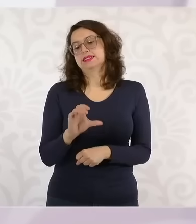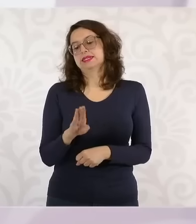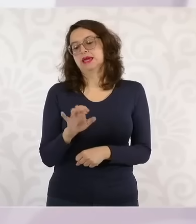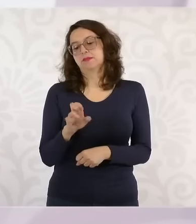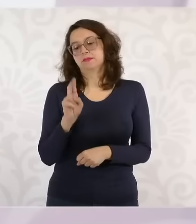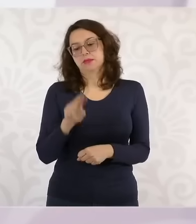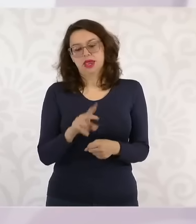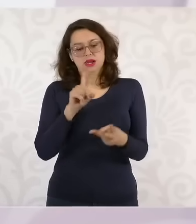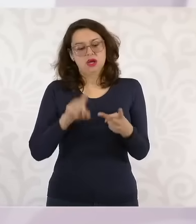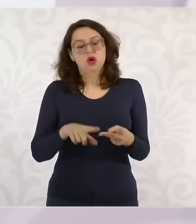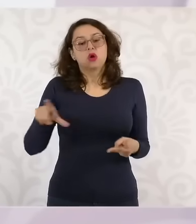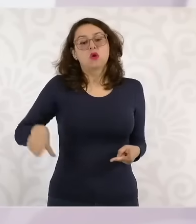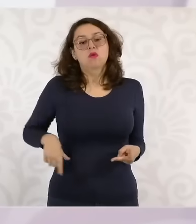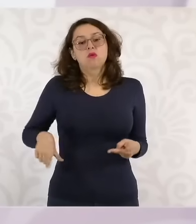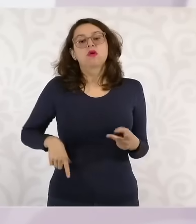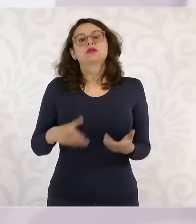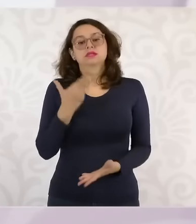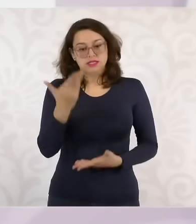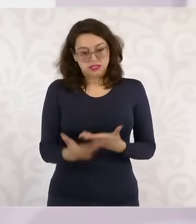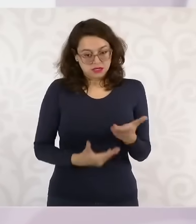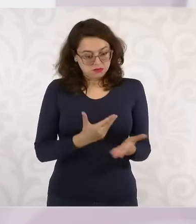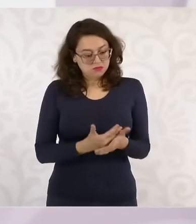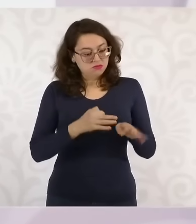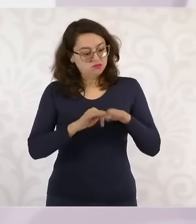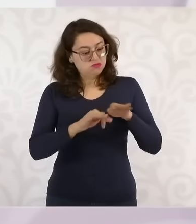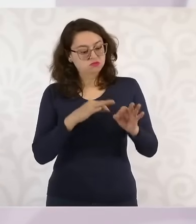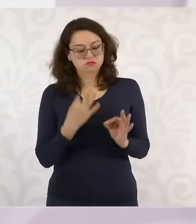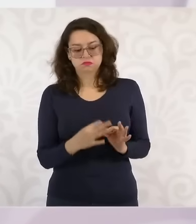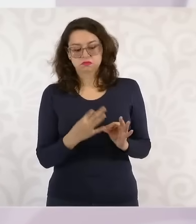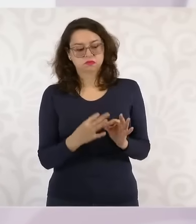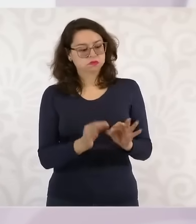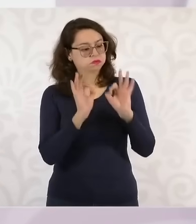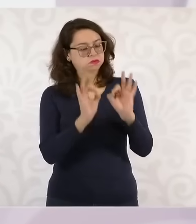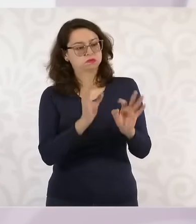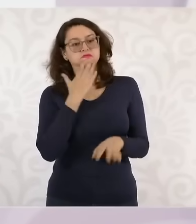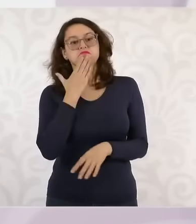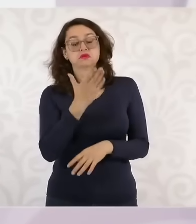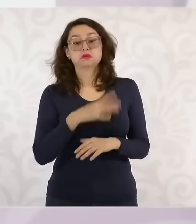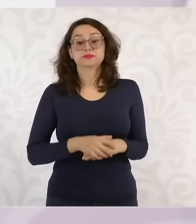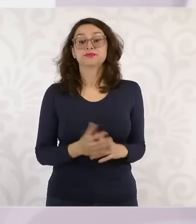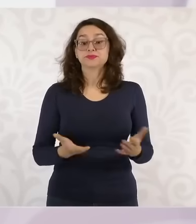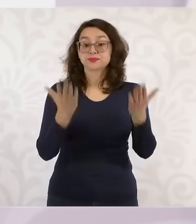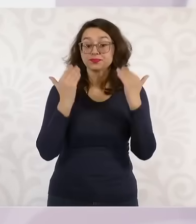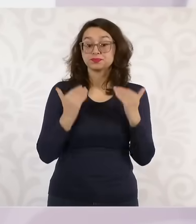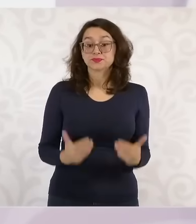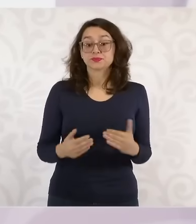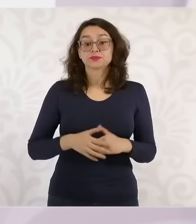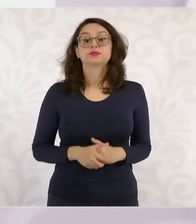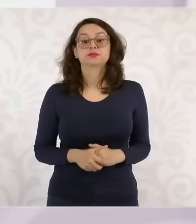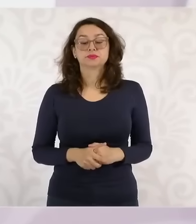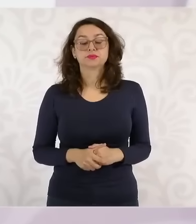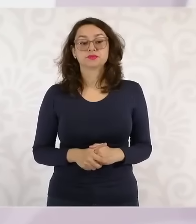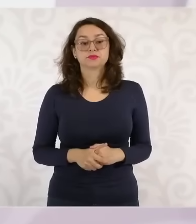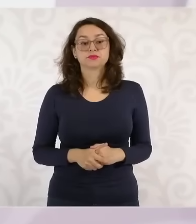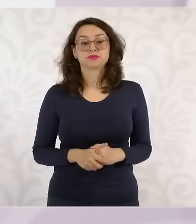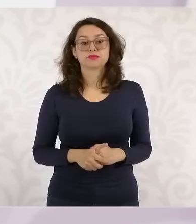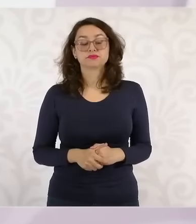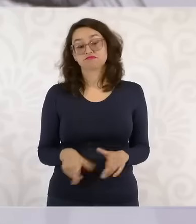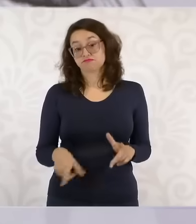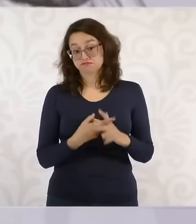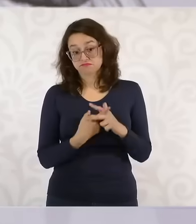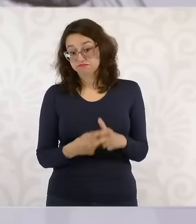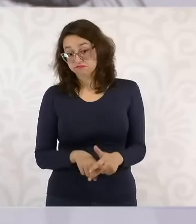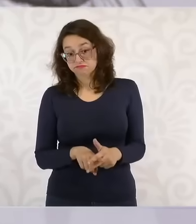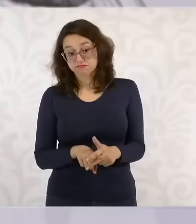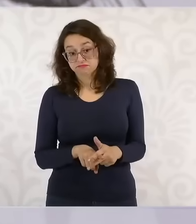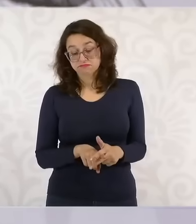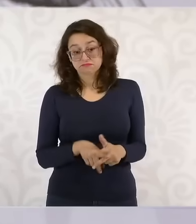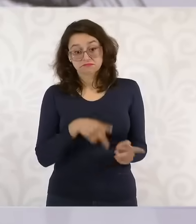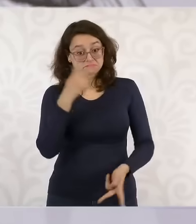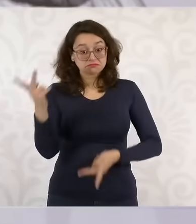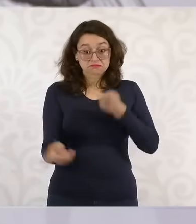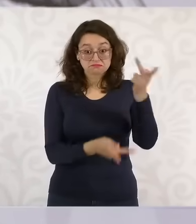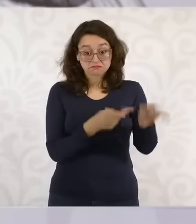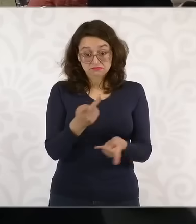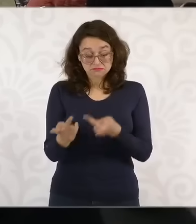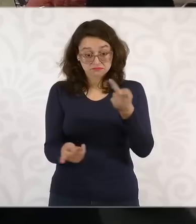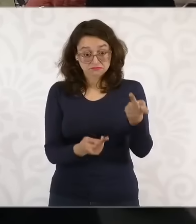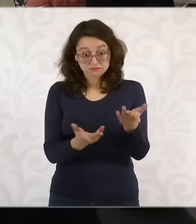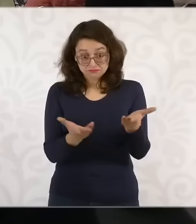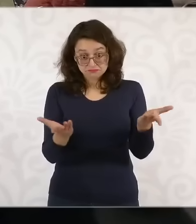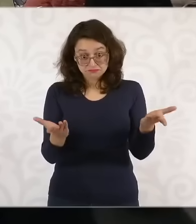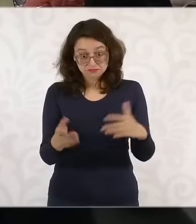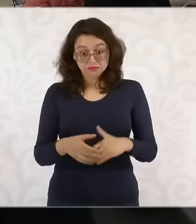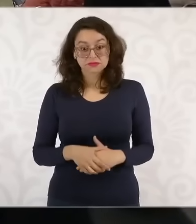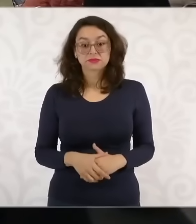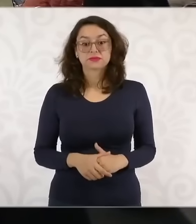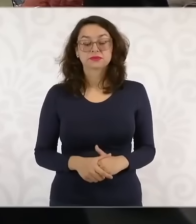nación con su excelente trabajo. Ahora si este sigue damos el paso a las preguntas